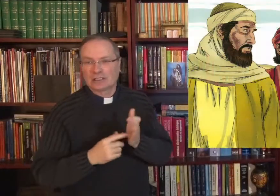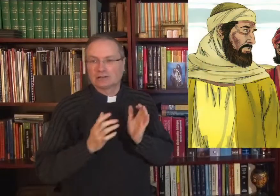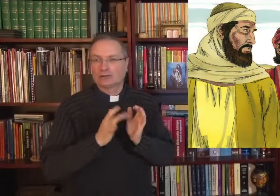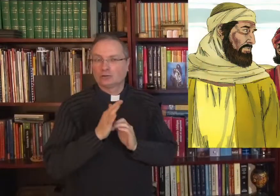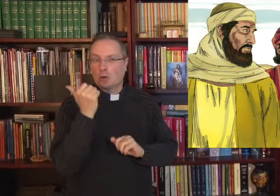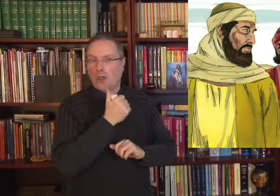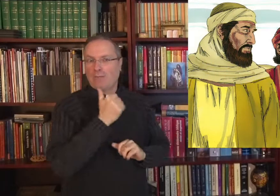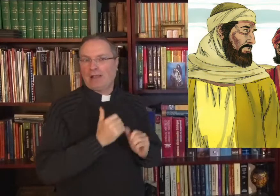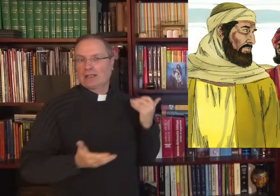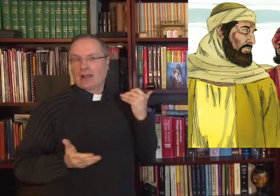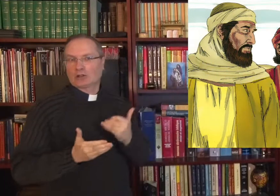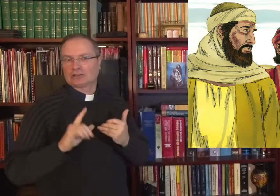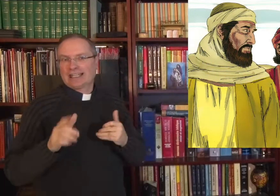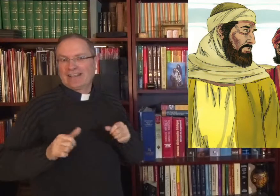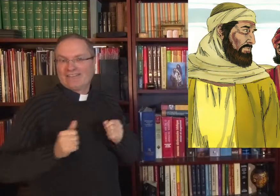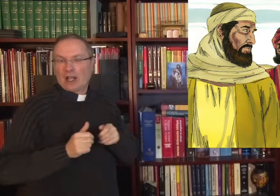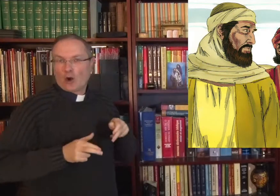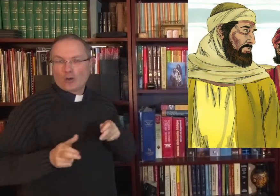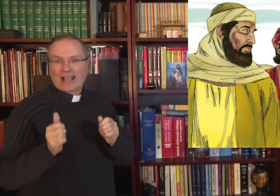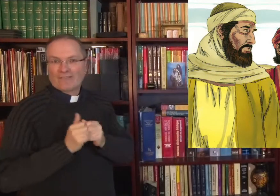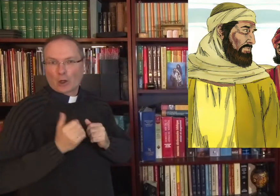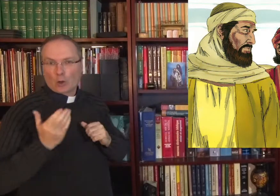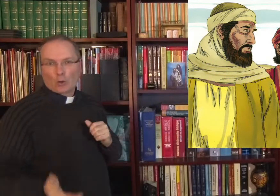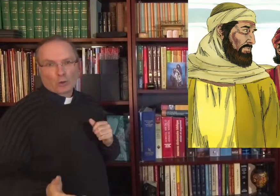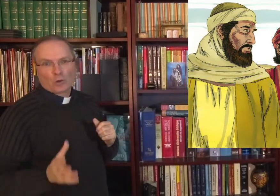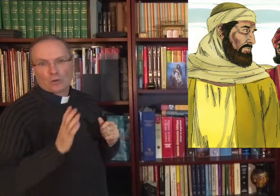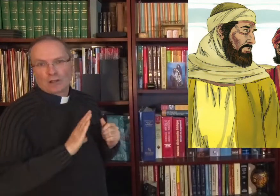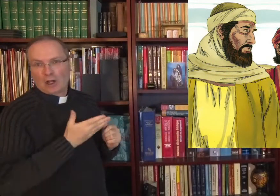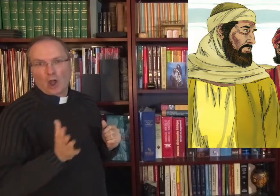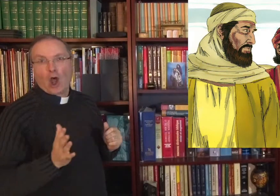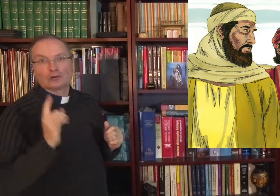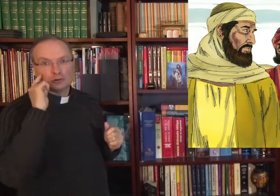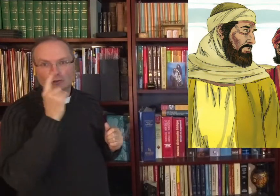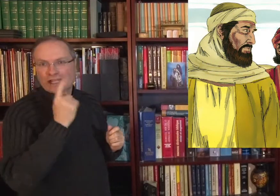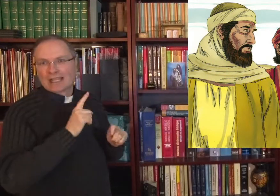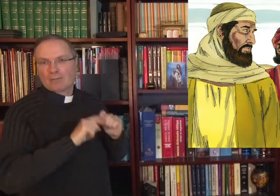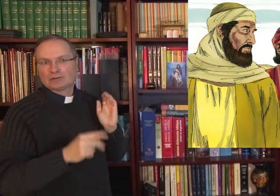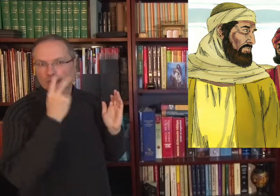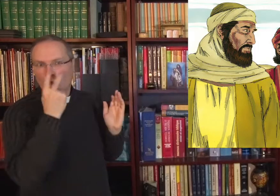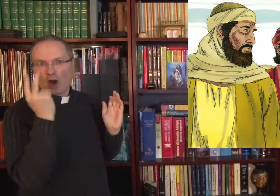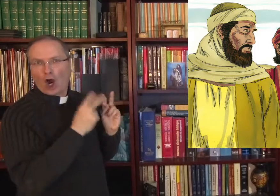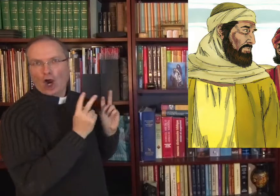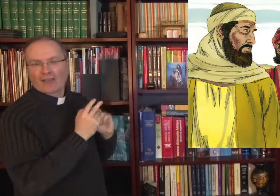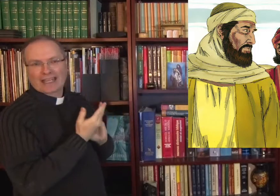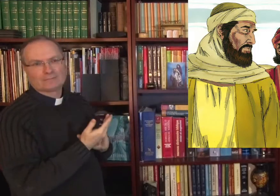Jésus lui-même s'approcha et fit route avec eux, mais leurs yeux étaient empêchés de le reconnaître.